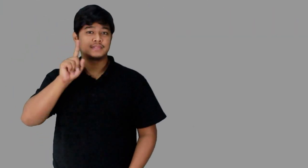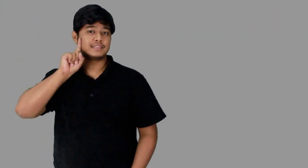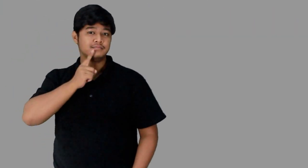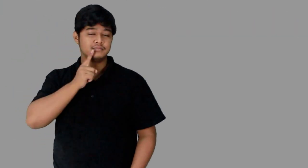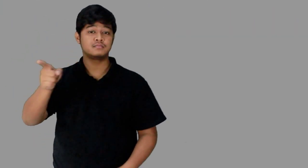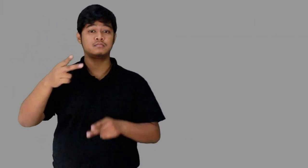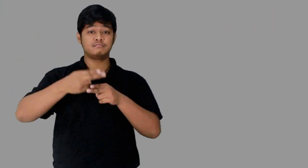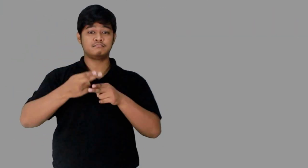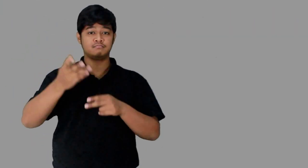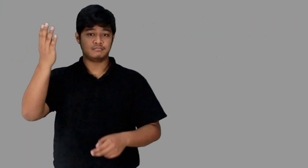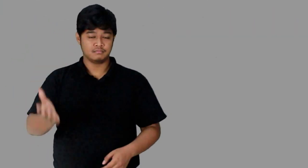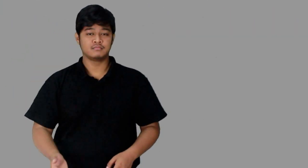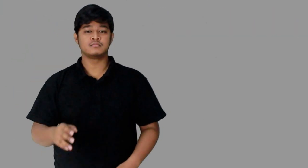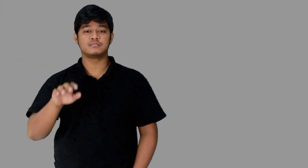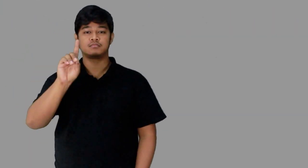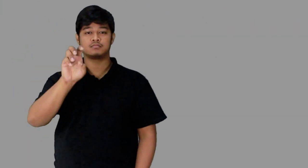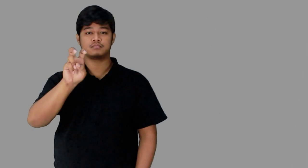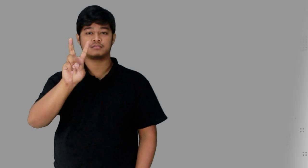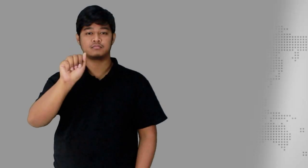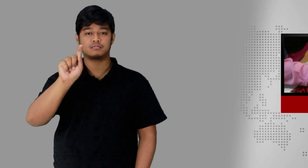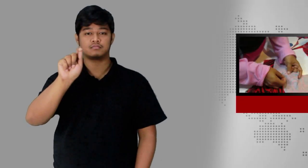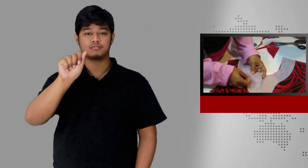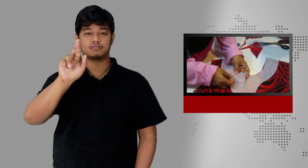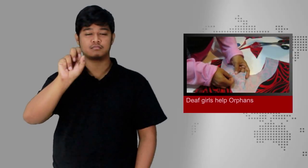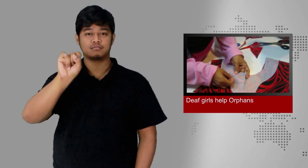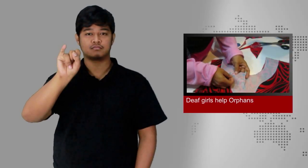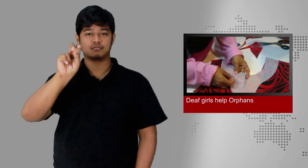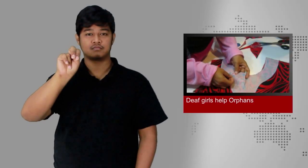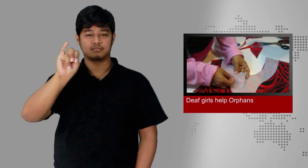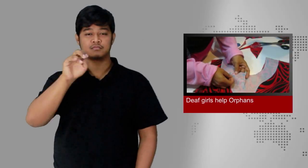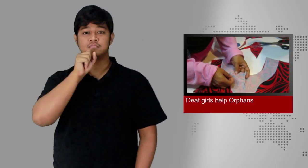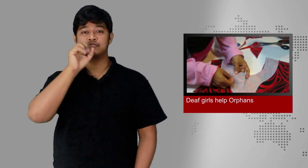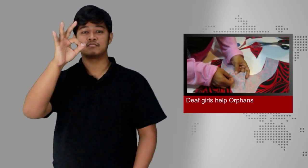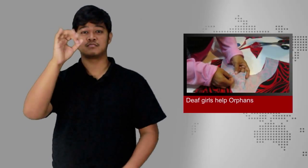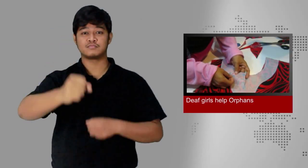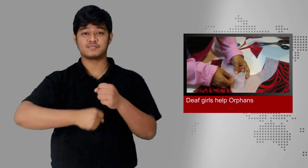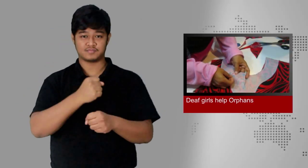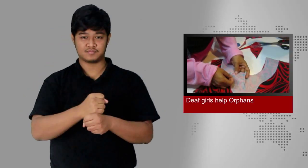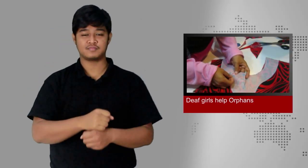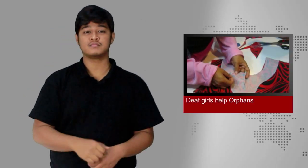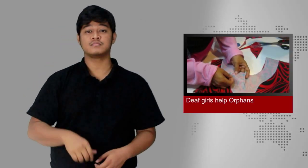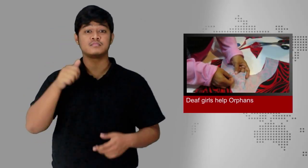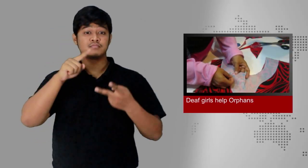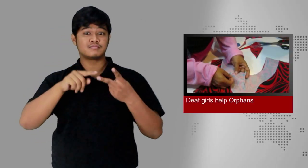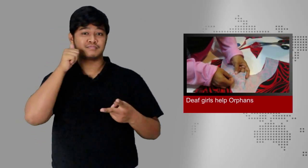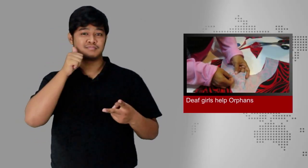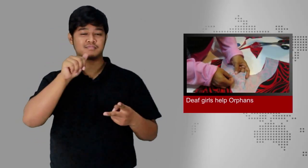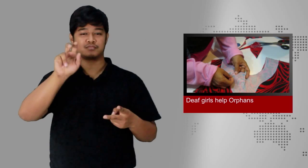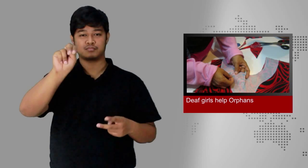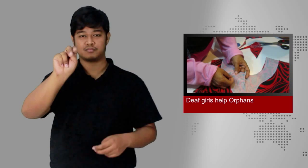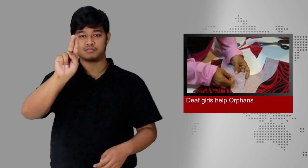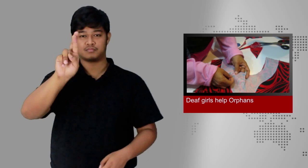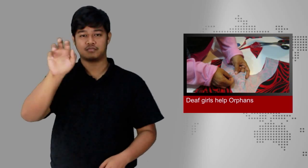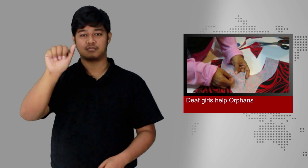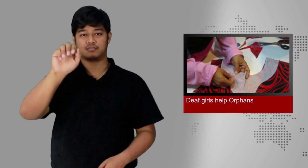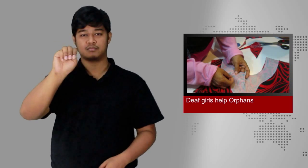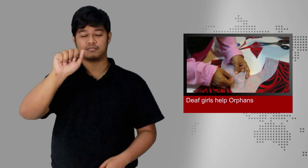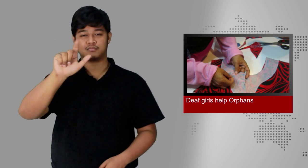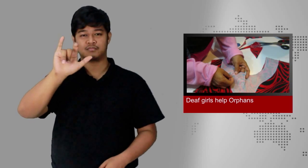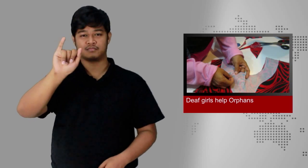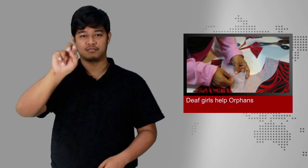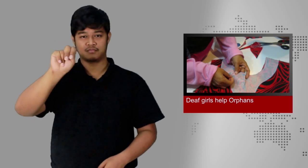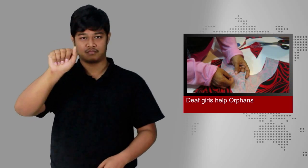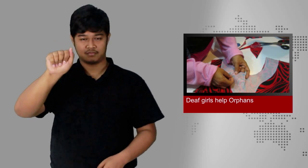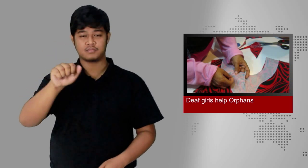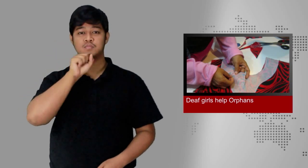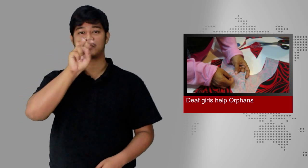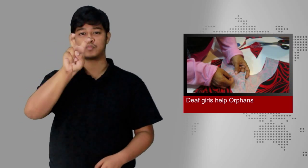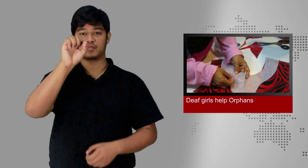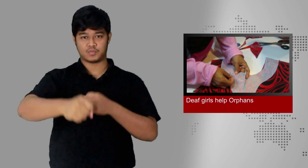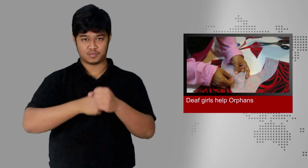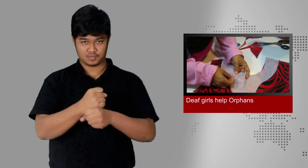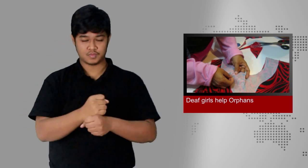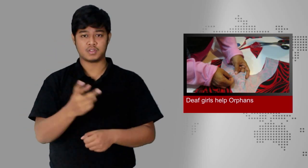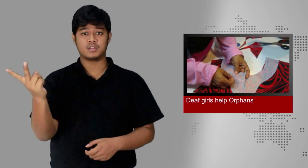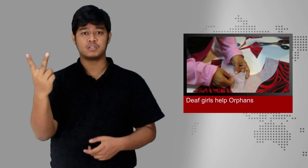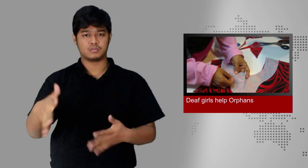Gadis pekak, Devertasini, 19 tahun dan Amalina, 20 tahun.